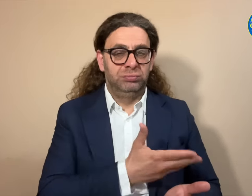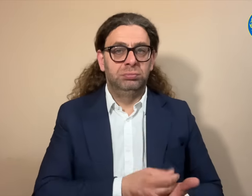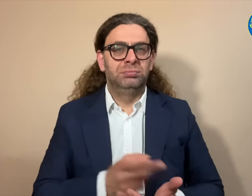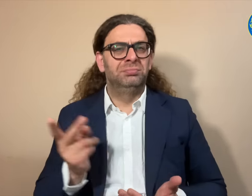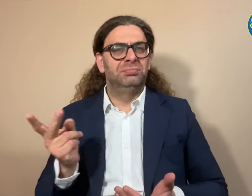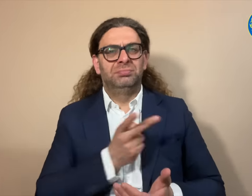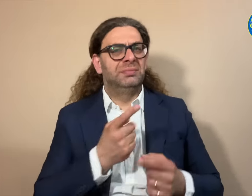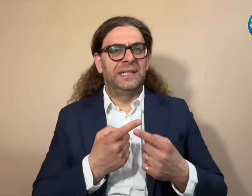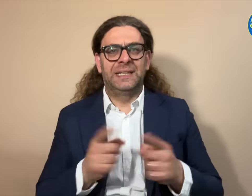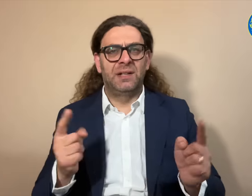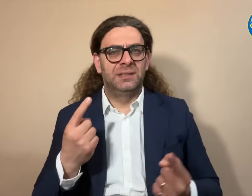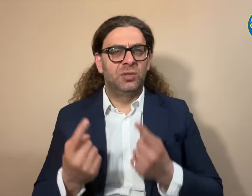differente quindi nelle sue caratteristiche.